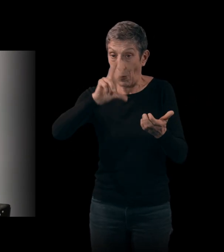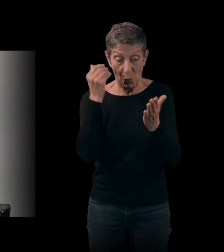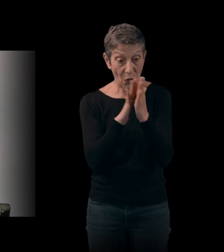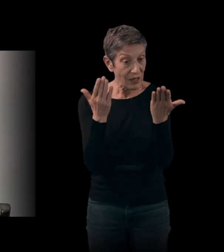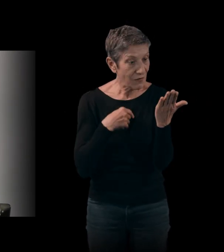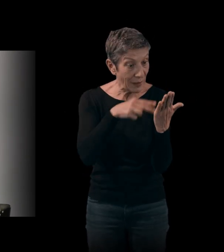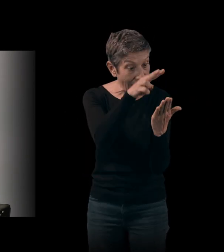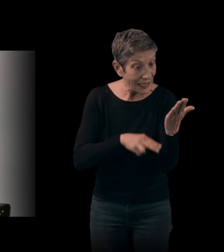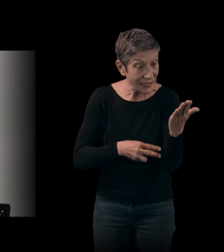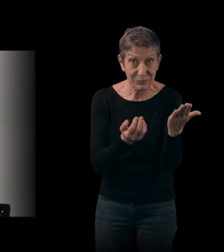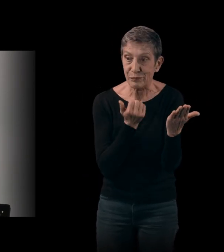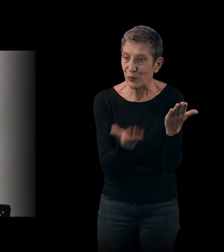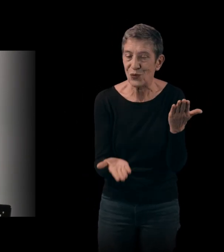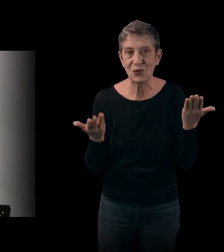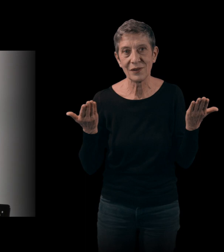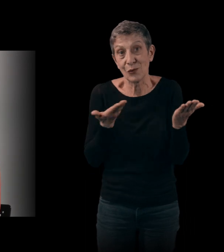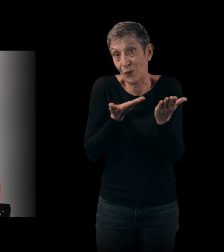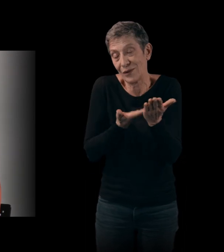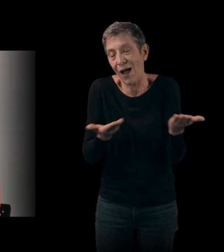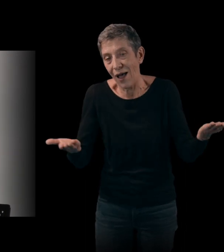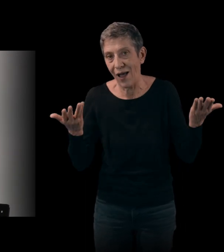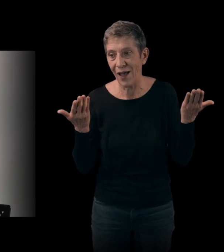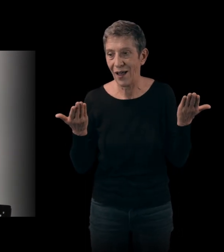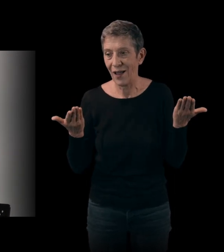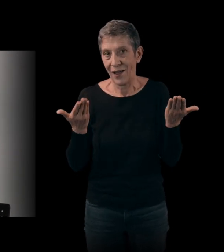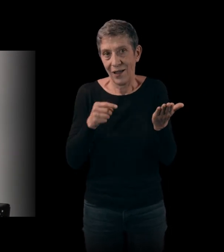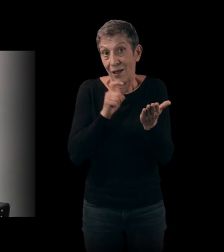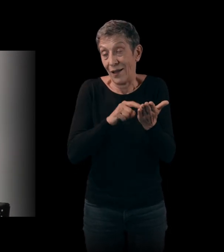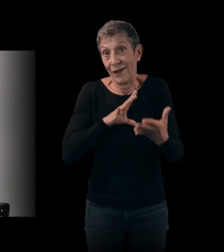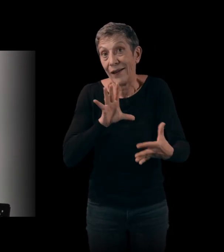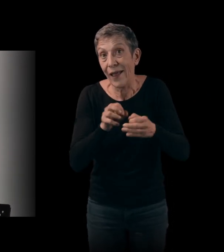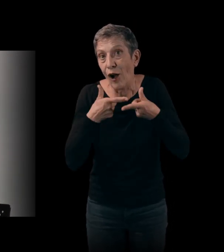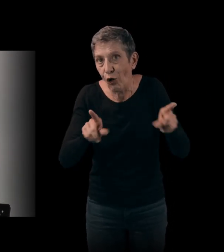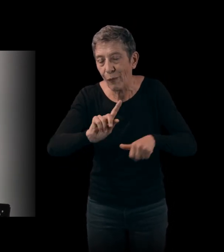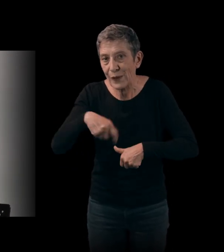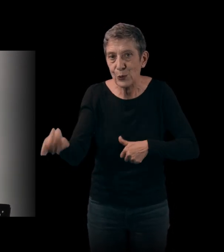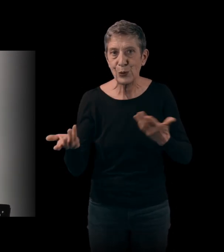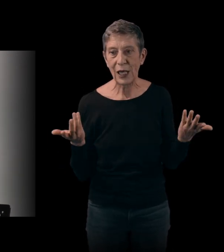Et ça nous renvoie aussi sur la question de la langue et de vivre